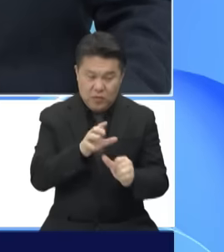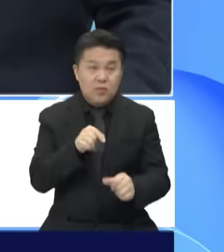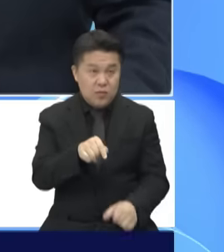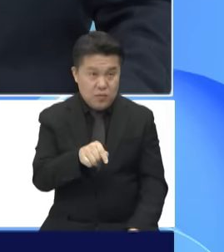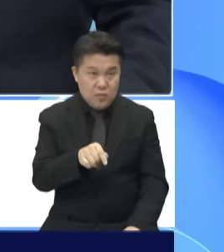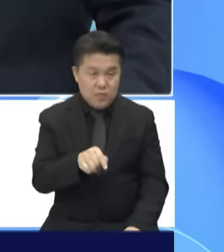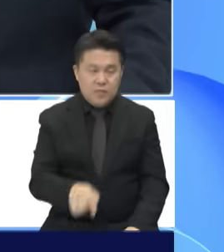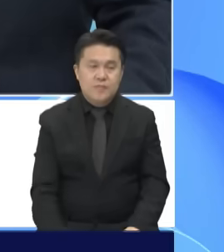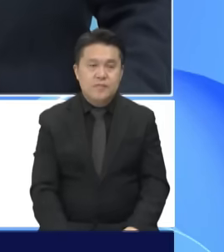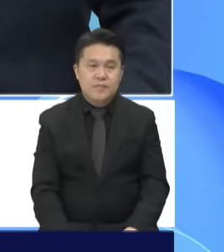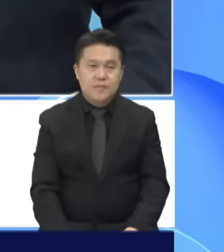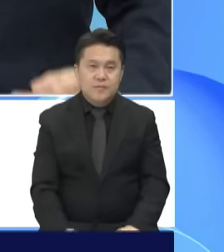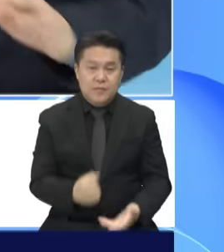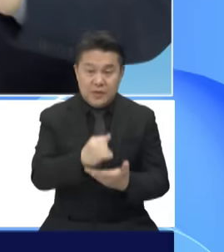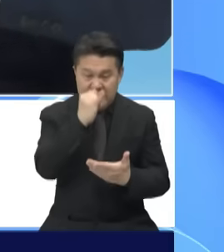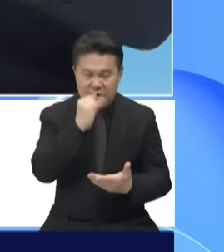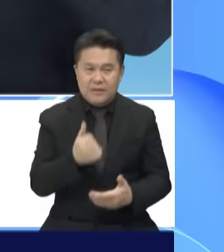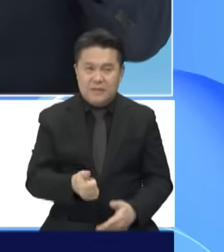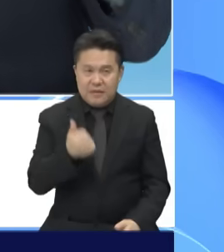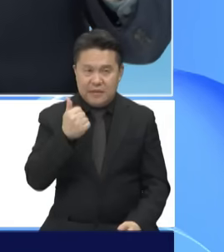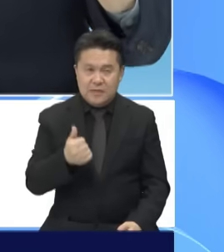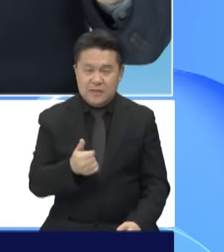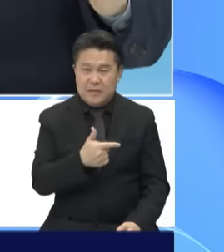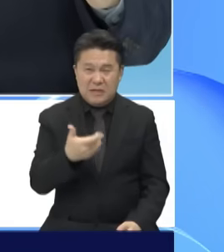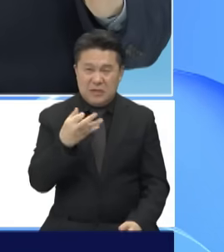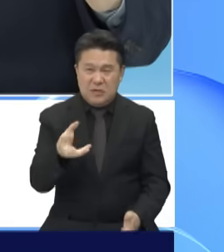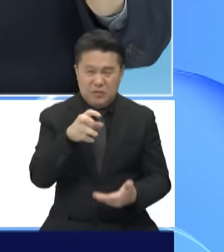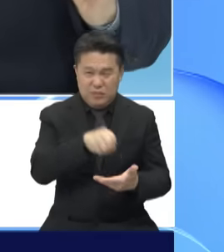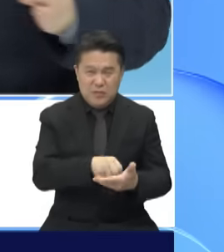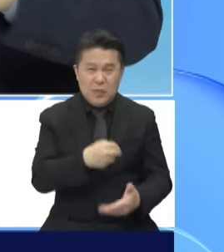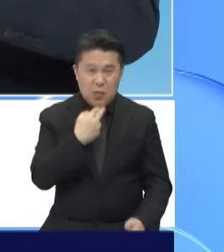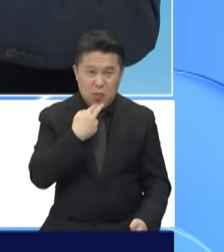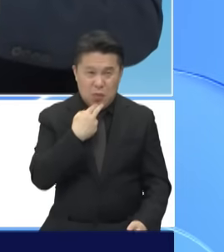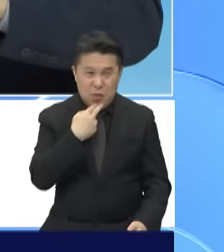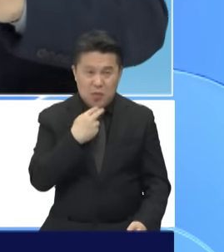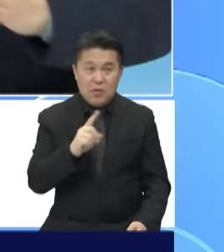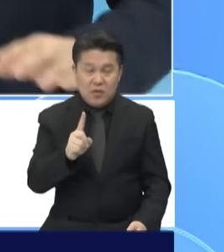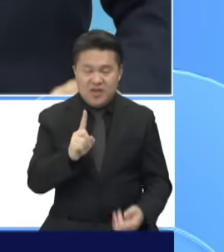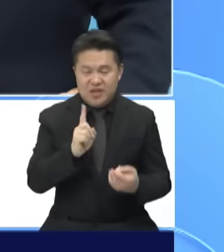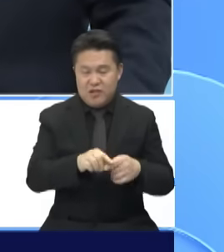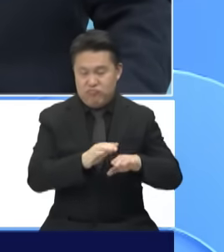이게 큰돈이 거기 묶이지 않았다면 일정 부분 유지해서 조건을 채우는 것도